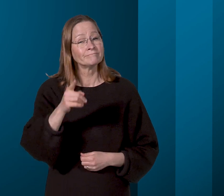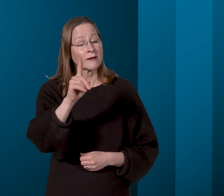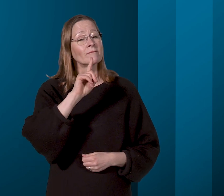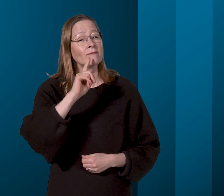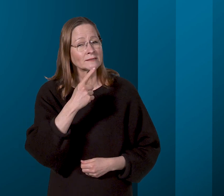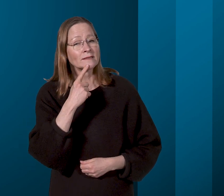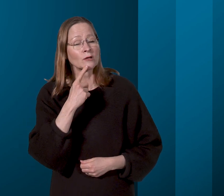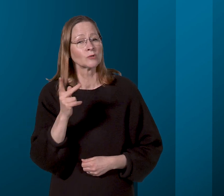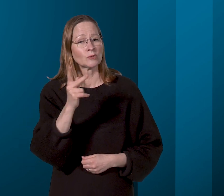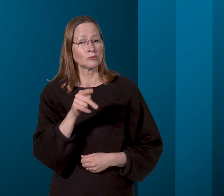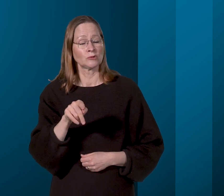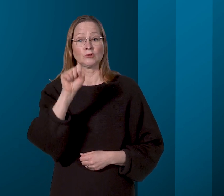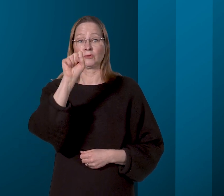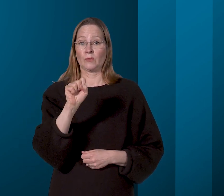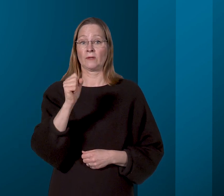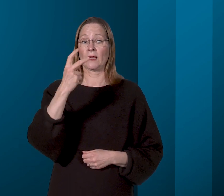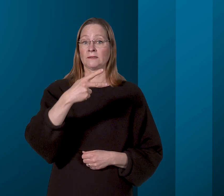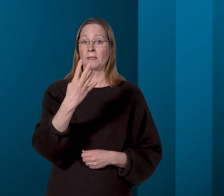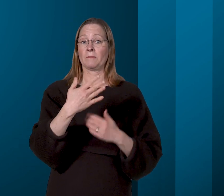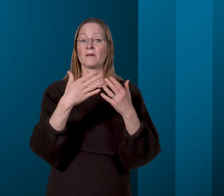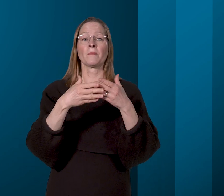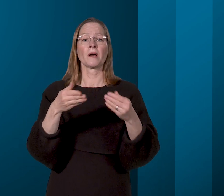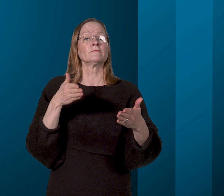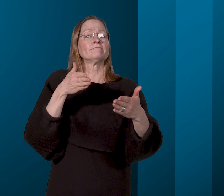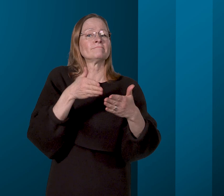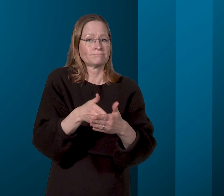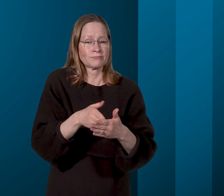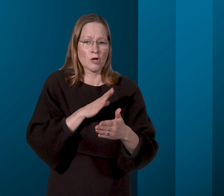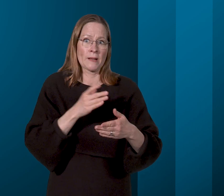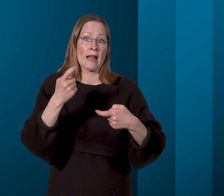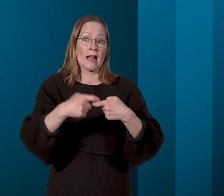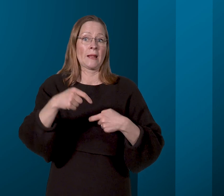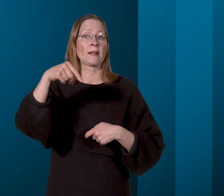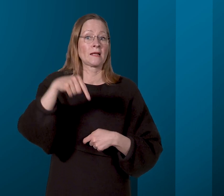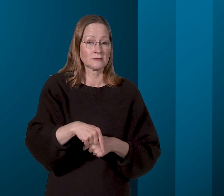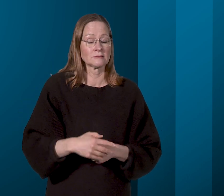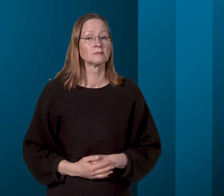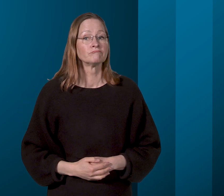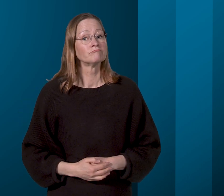Vastaathan kyselyyn sunnuntaihin 24. maaliskuuta mennessä - oheisen linkin kautta.